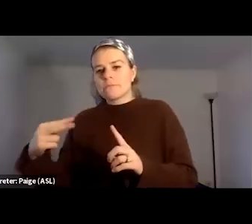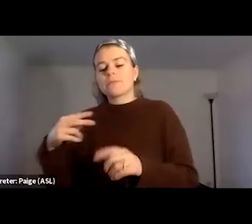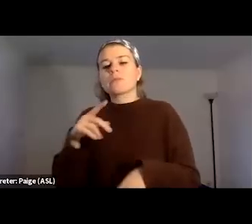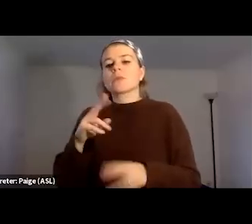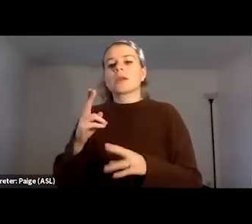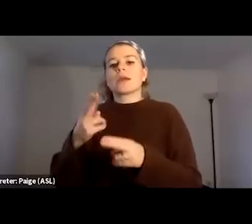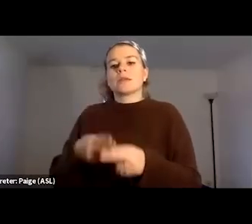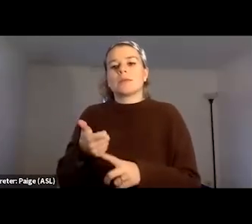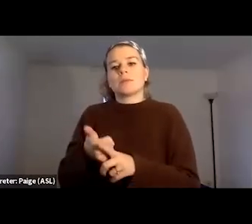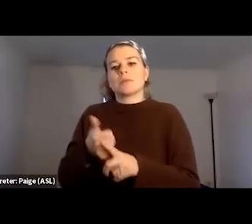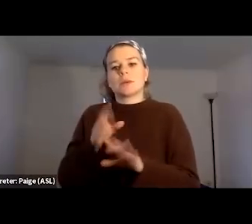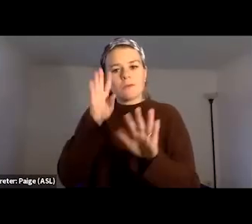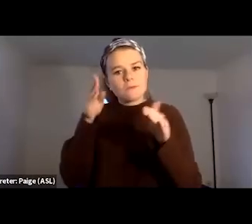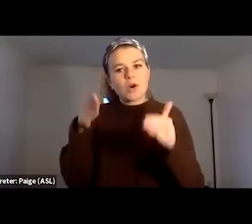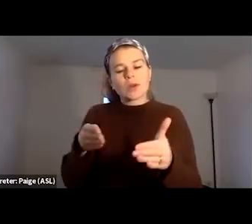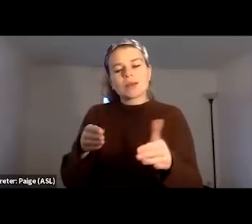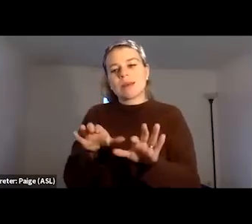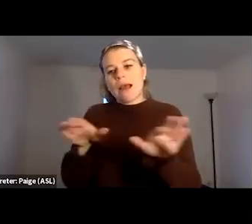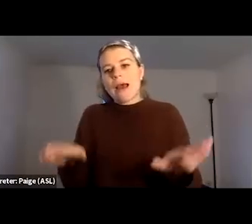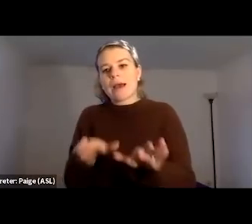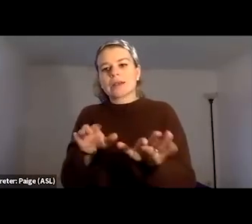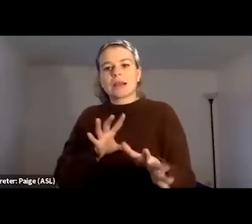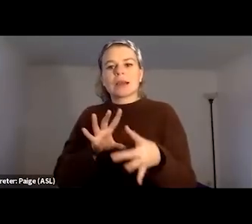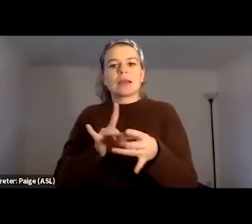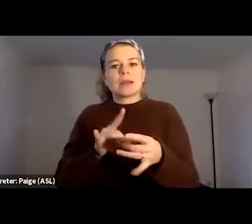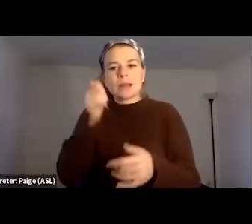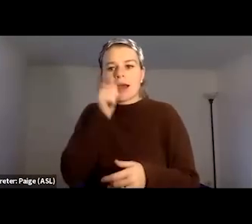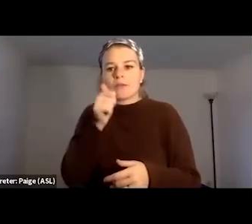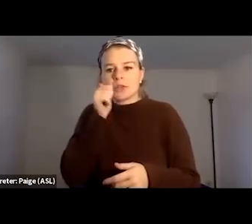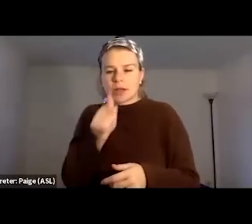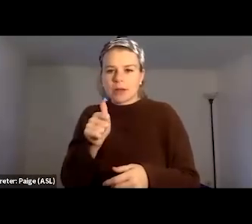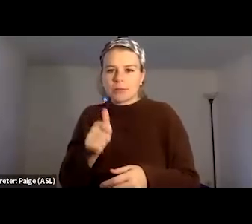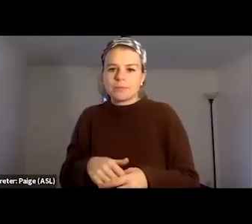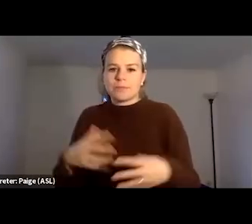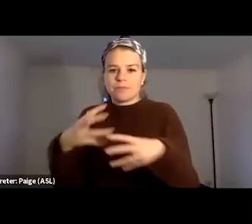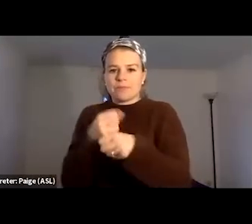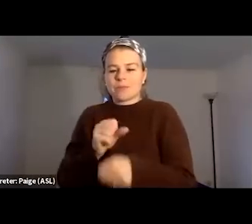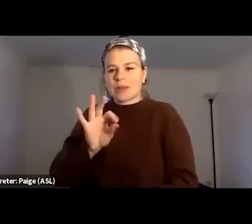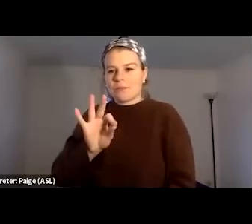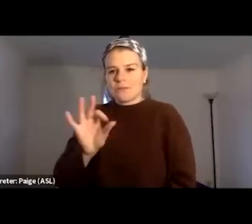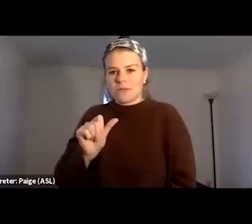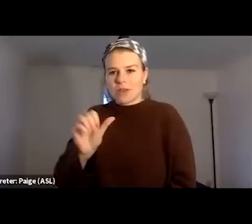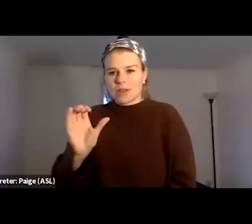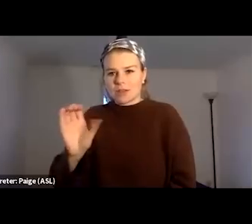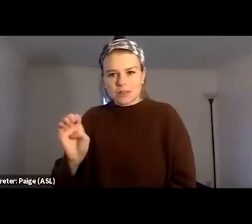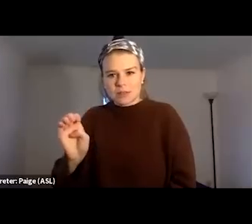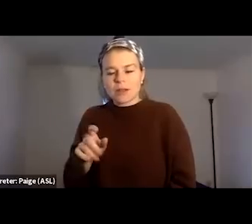por "Focus, Act, Connect, Everyday", en español: enfocarse, actuar, conectar todos los días. FACE practica la ciudadanía colectiva